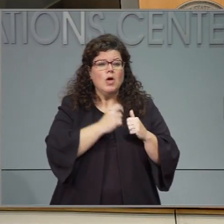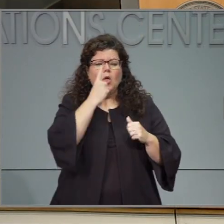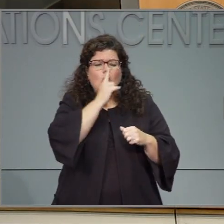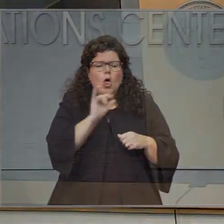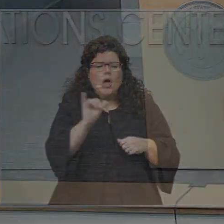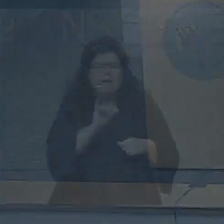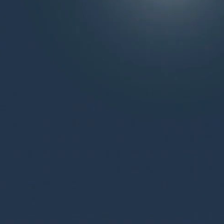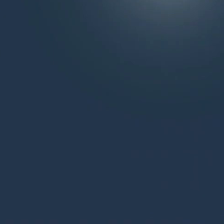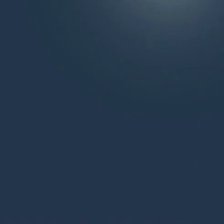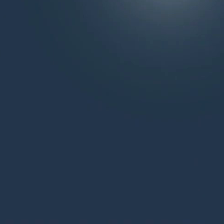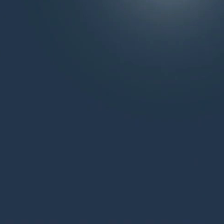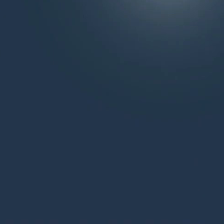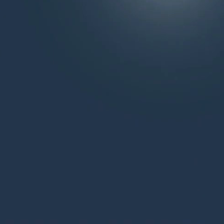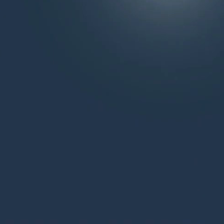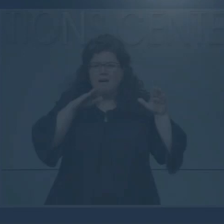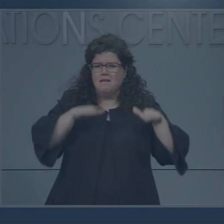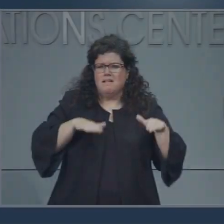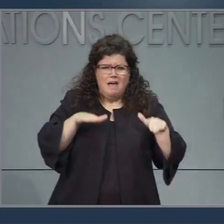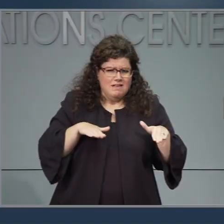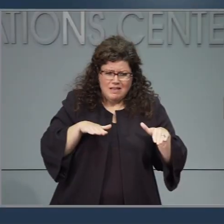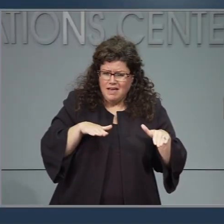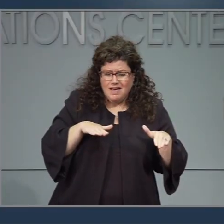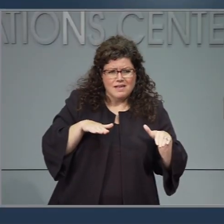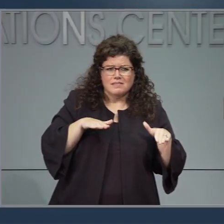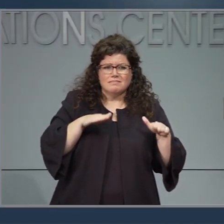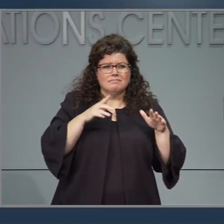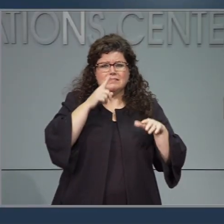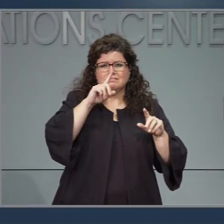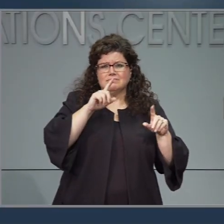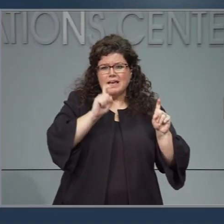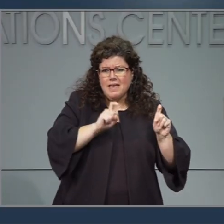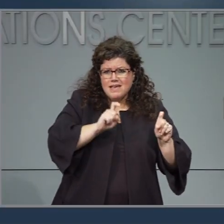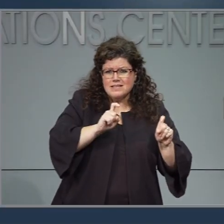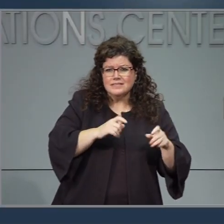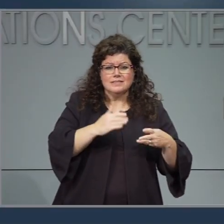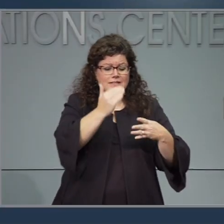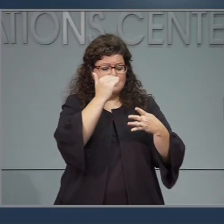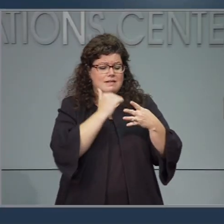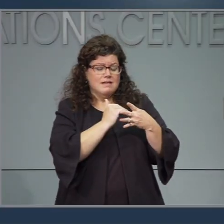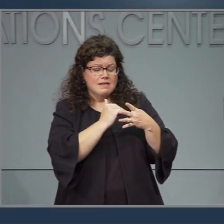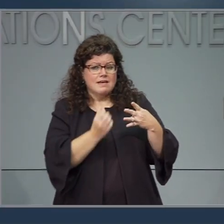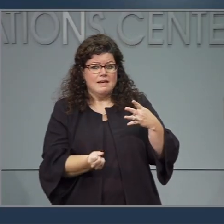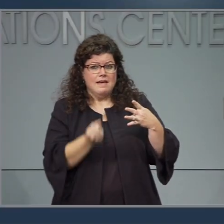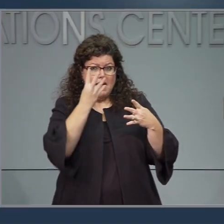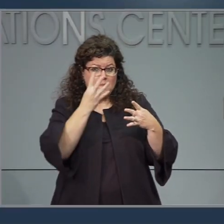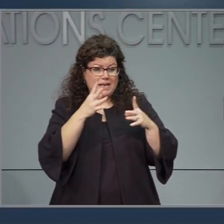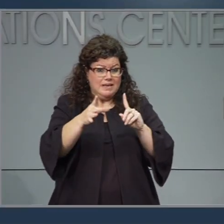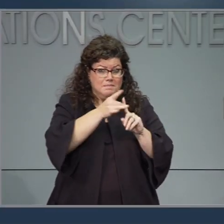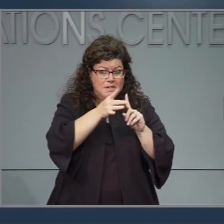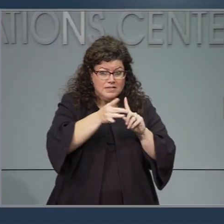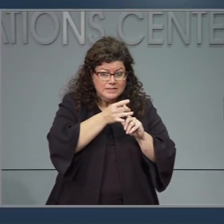confirmados por laboratorio el porcentaje de pruebas positivas del total de pruebas y hospitalizaciones estas cuatro